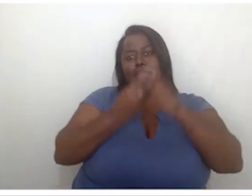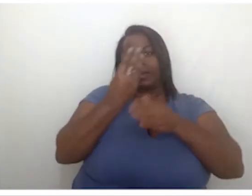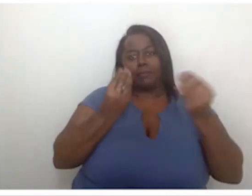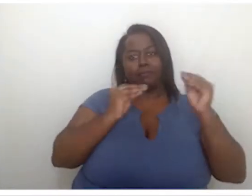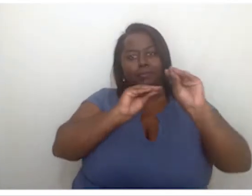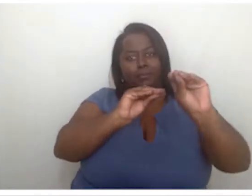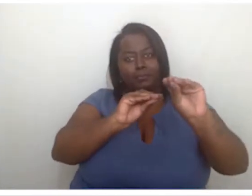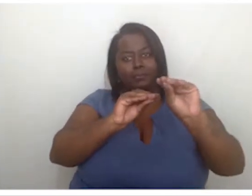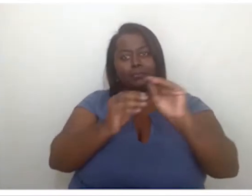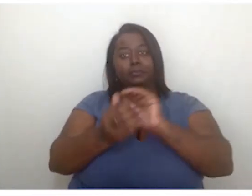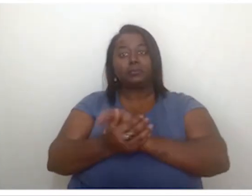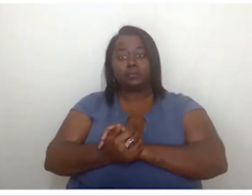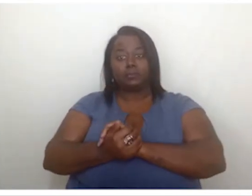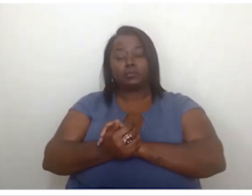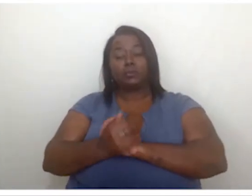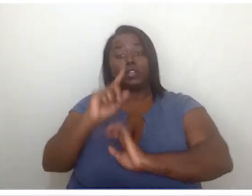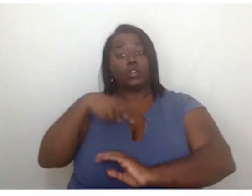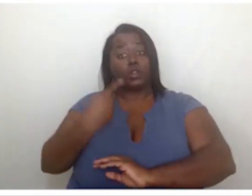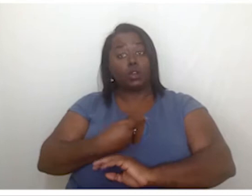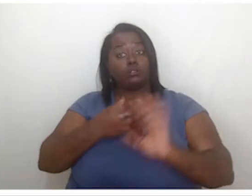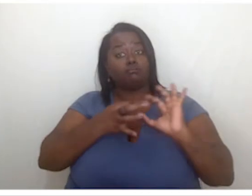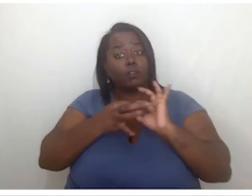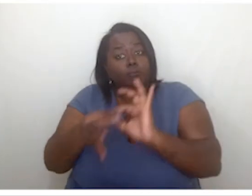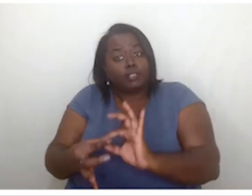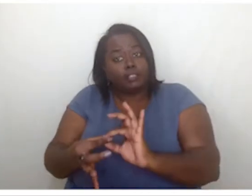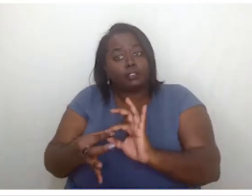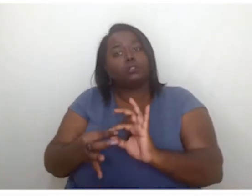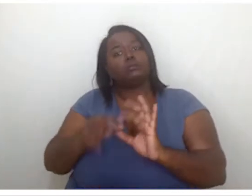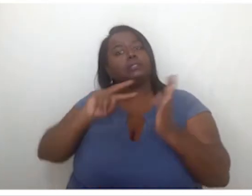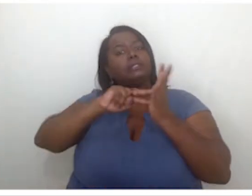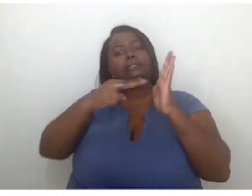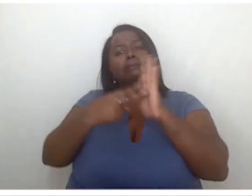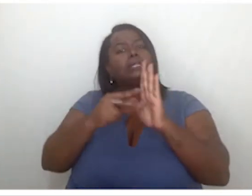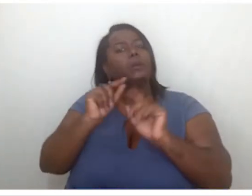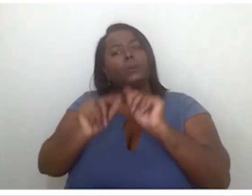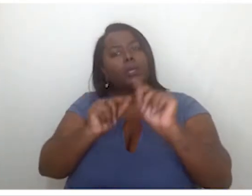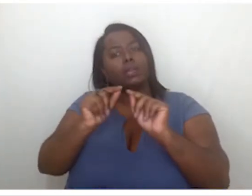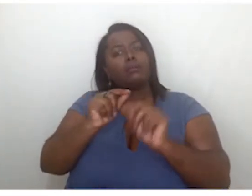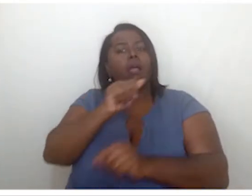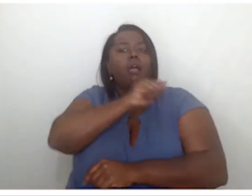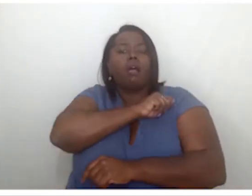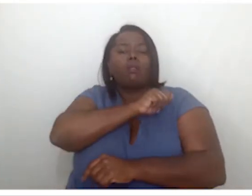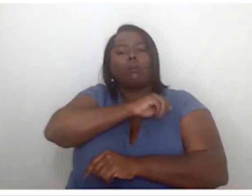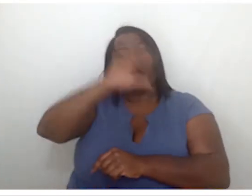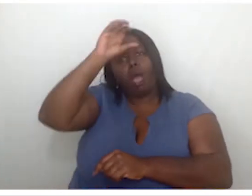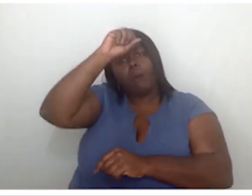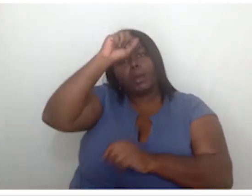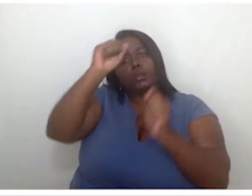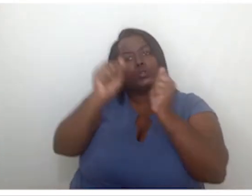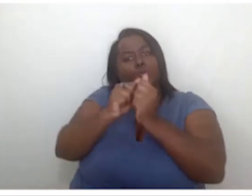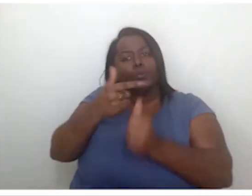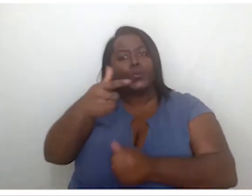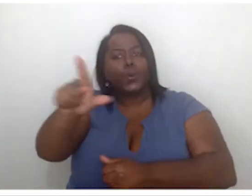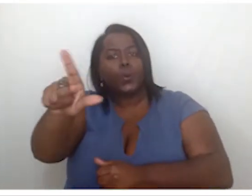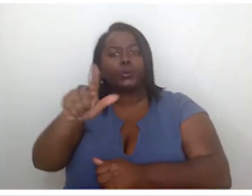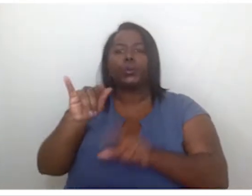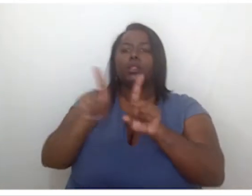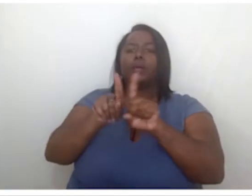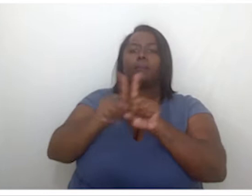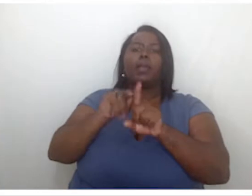En nuestro contexto, aprendizaje entre pares significa aprender con los otros, significa, por ejemplo, tareas de aprendizaje conjuntas.